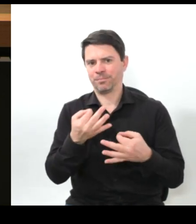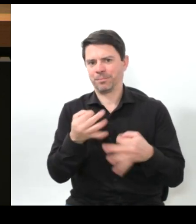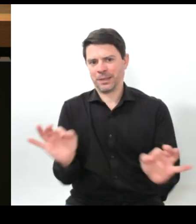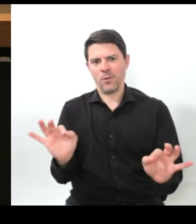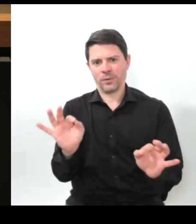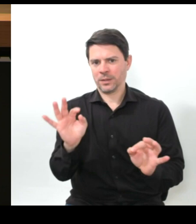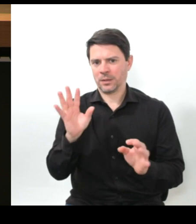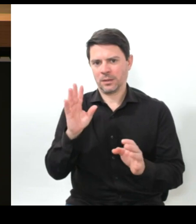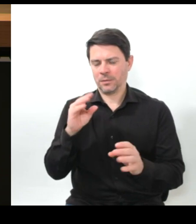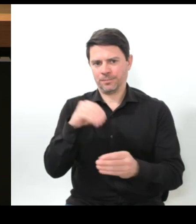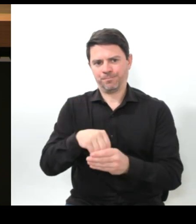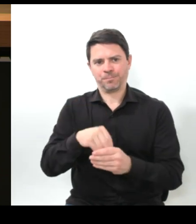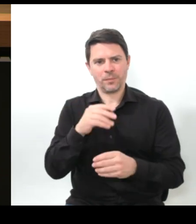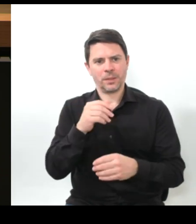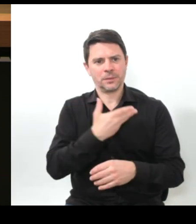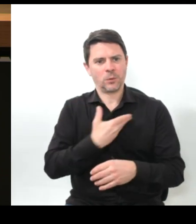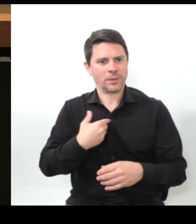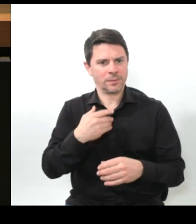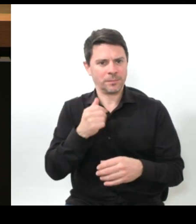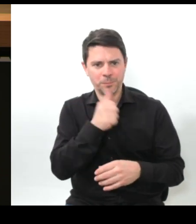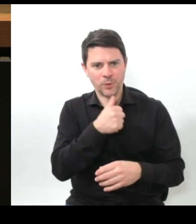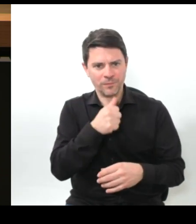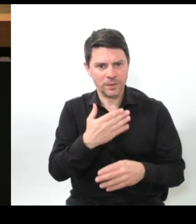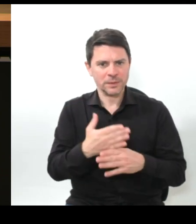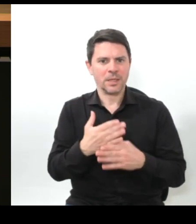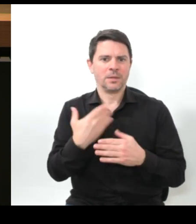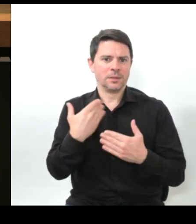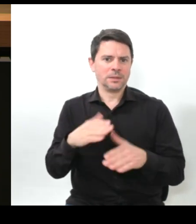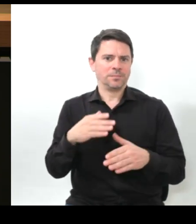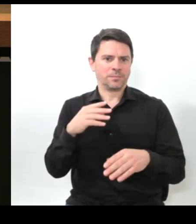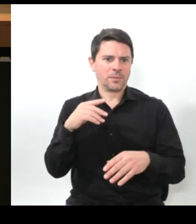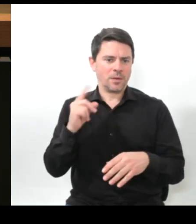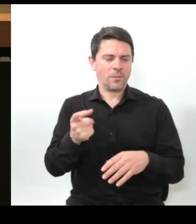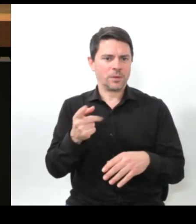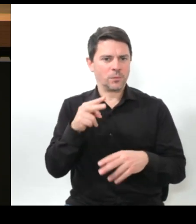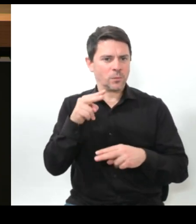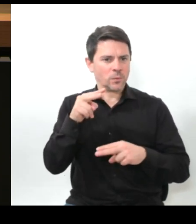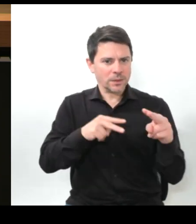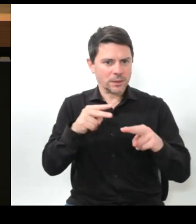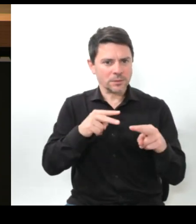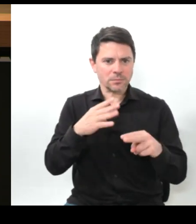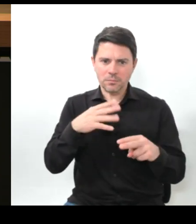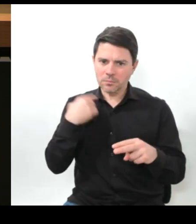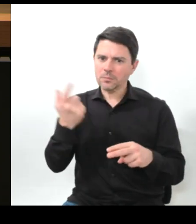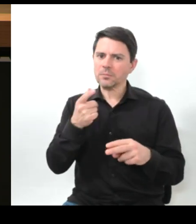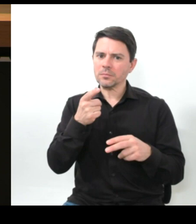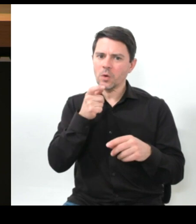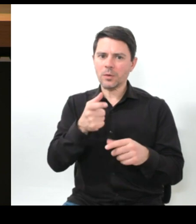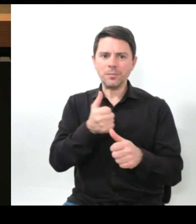gesagt, dass die studiert Freiheit in Berlin schnell kommen muss. Die Senatsverwaltung hat jedoch leider etwas zögerlich agiert.